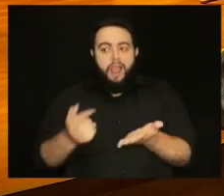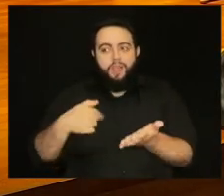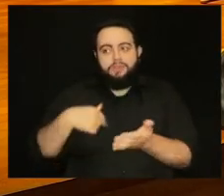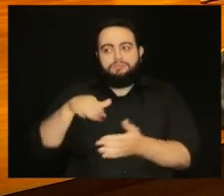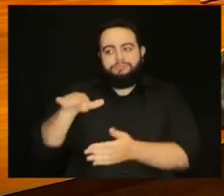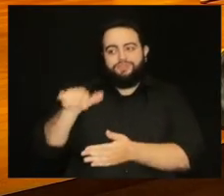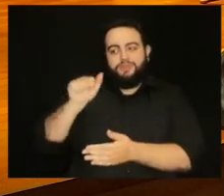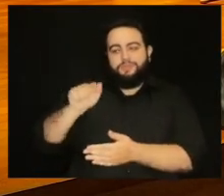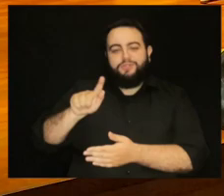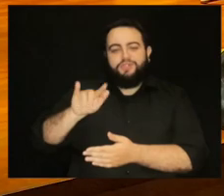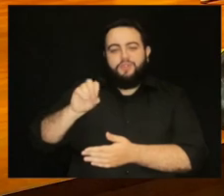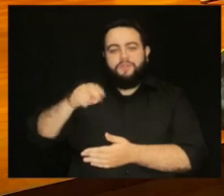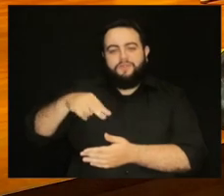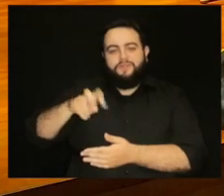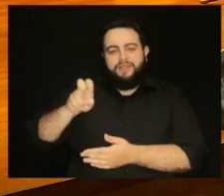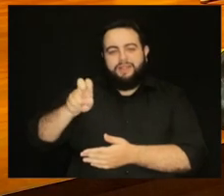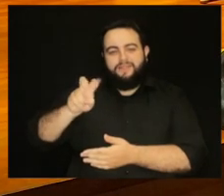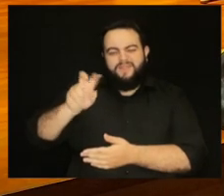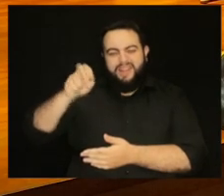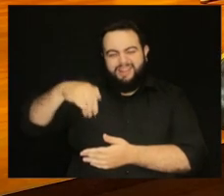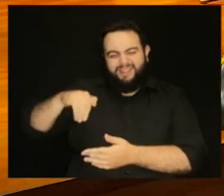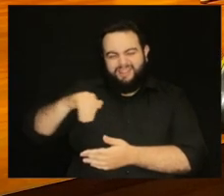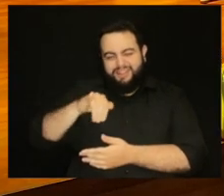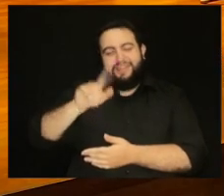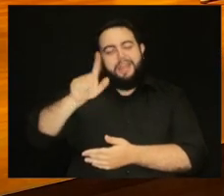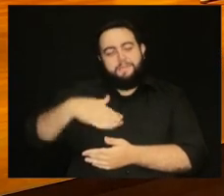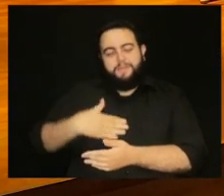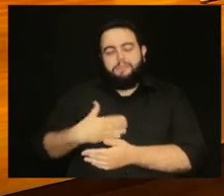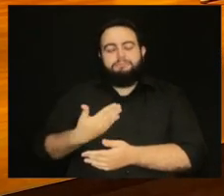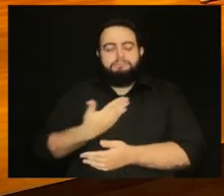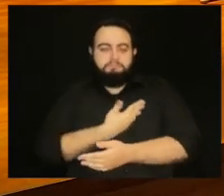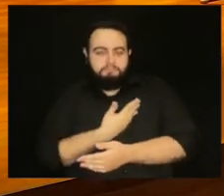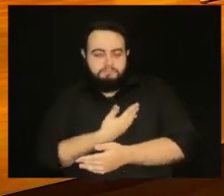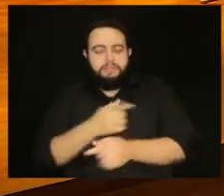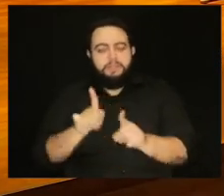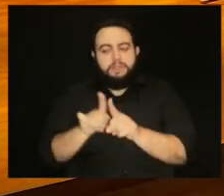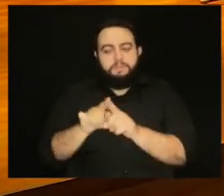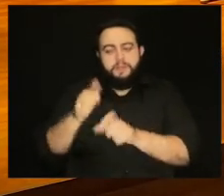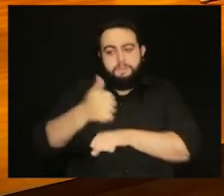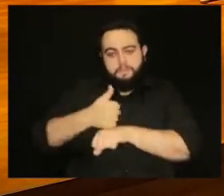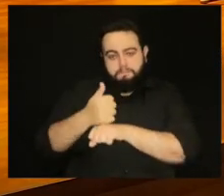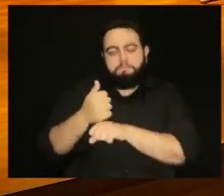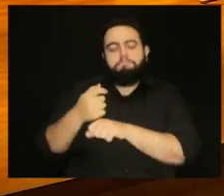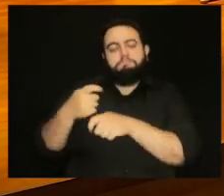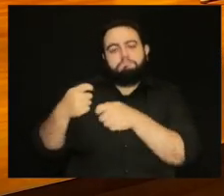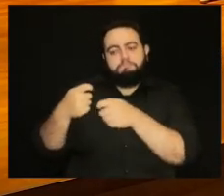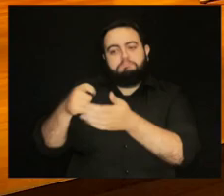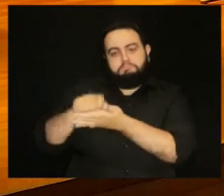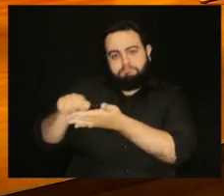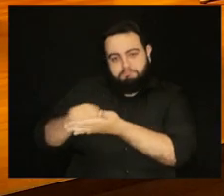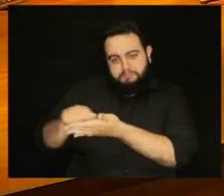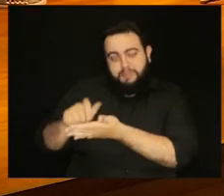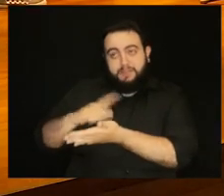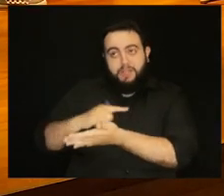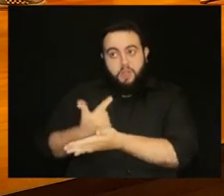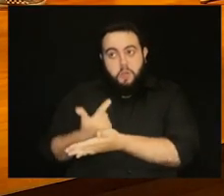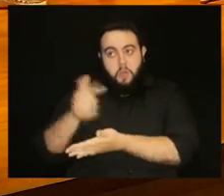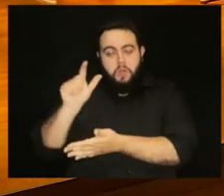percussionista que nós vamos tocar um outro grande hit do Octávio Dutra que inclusive batizou